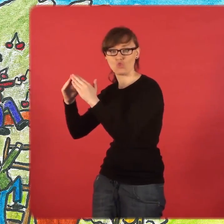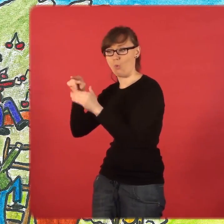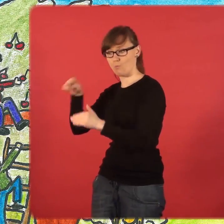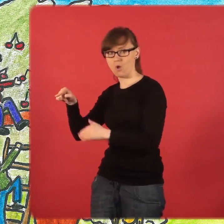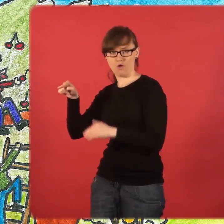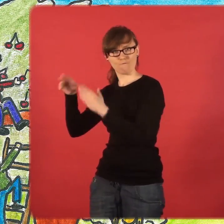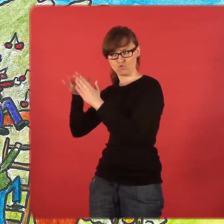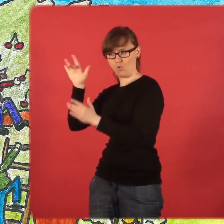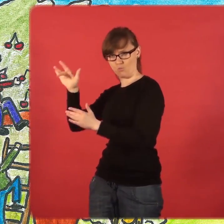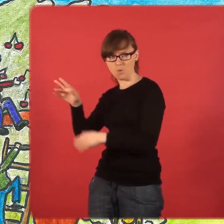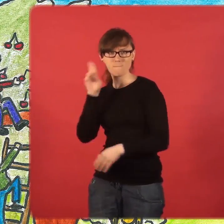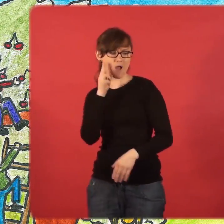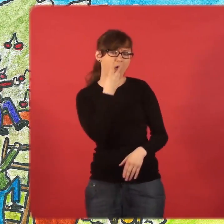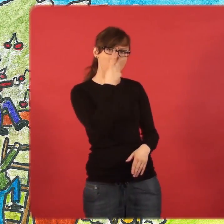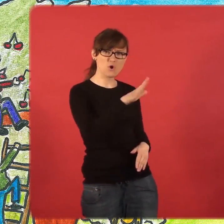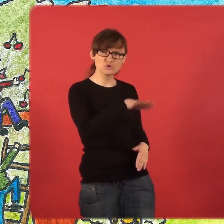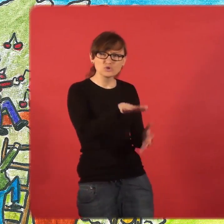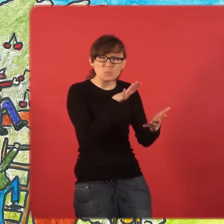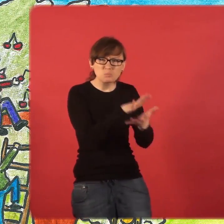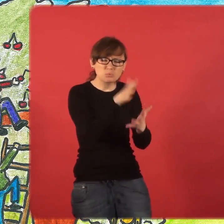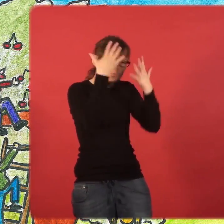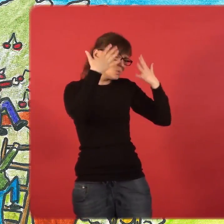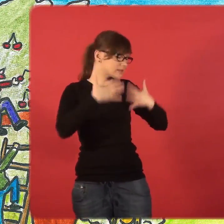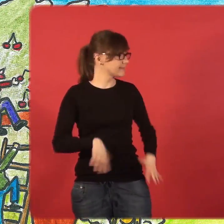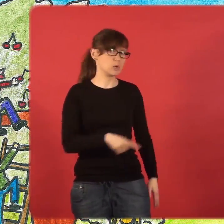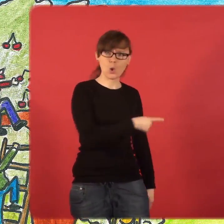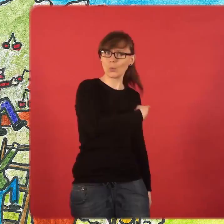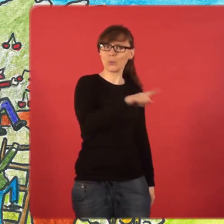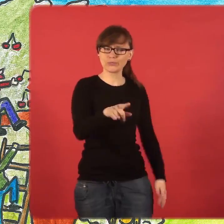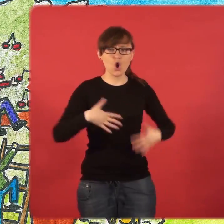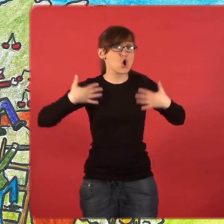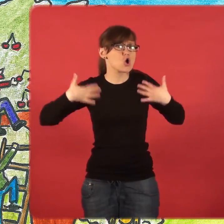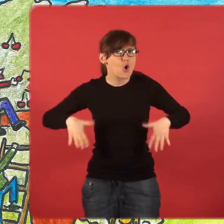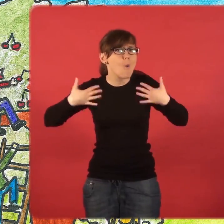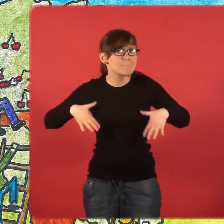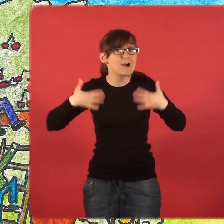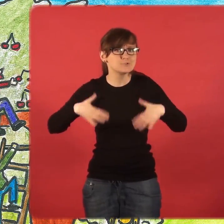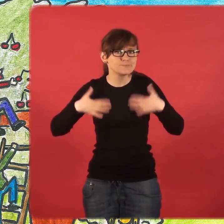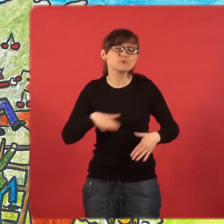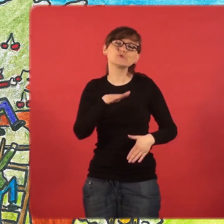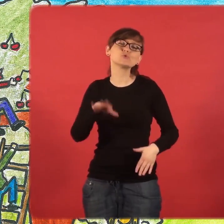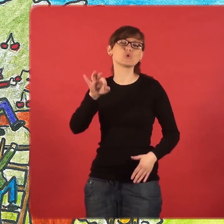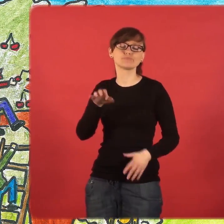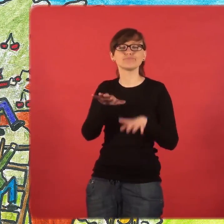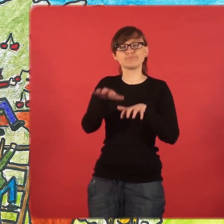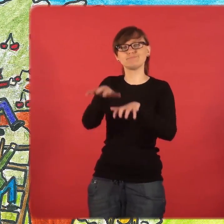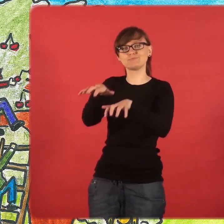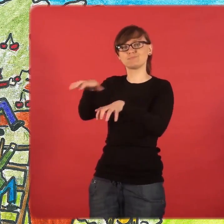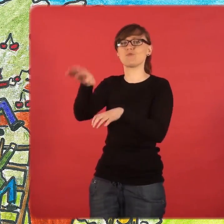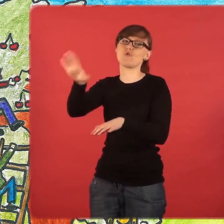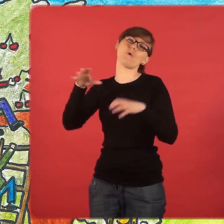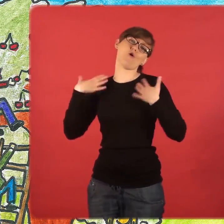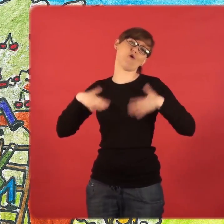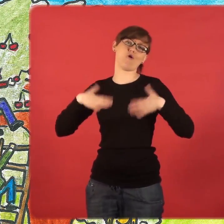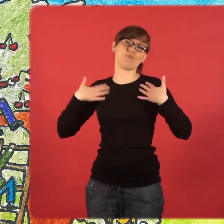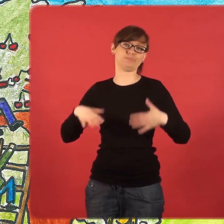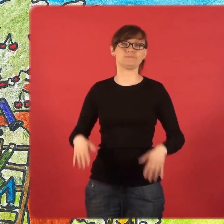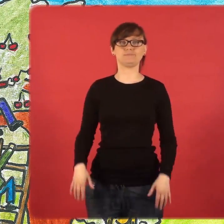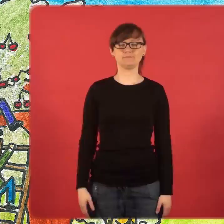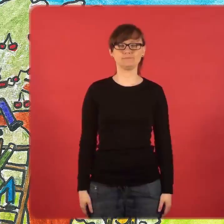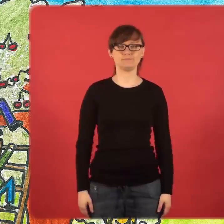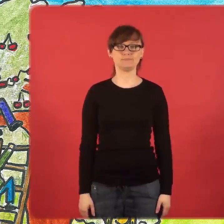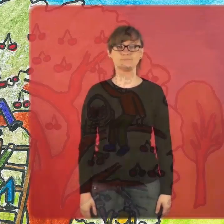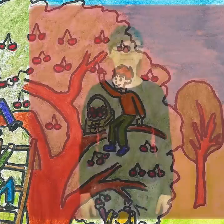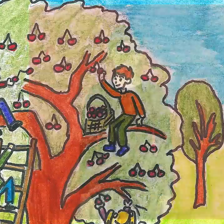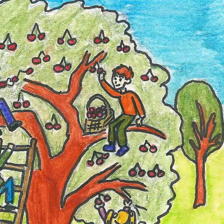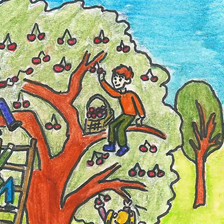Kiedy mama zobaczyła brudne dzieciaki szybko kazała się im umyć. Wszystkie dzieci zmyły cały kurz a potem wykąpały się w jeziorze.